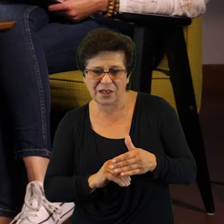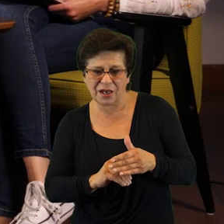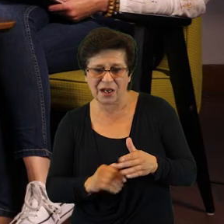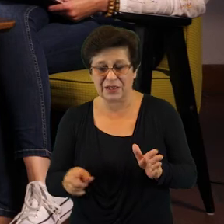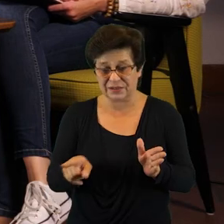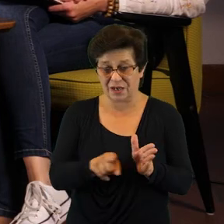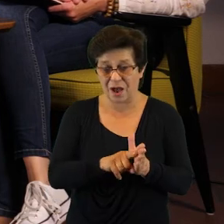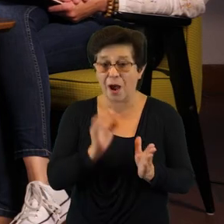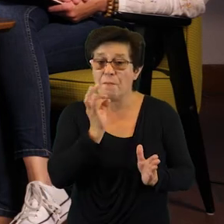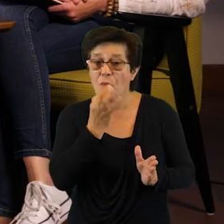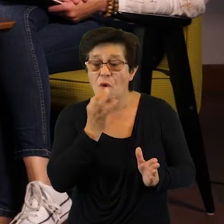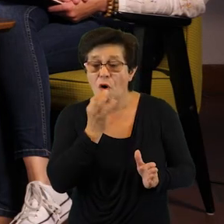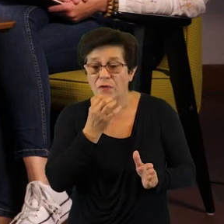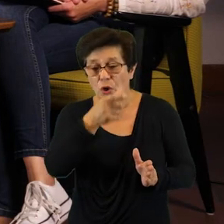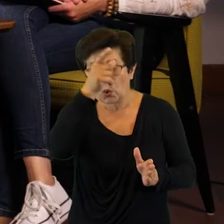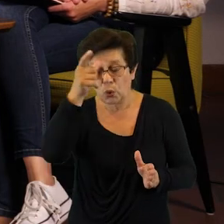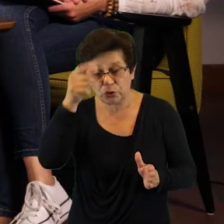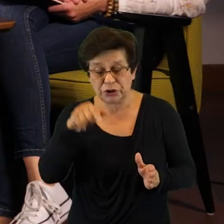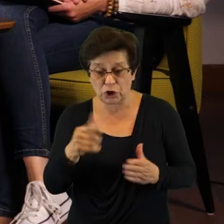Bardzo wielu czytelników potem mówiło,